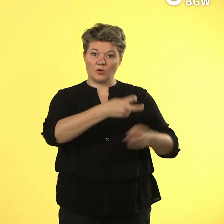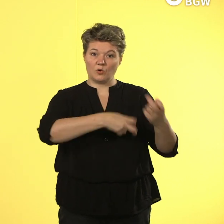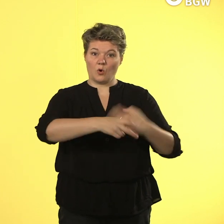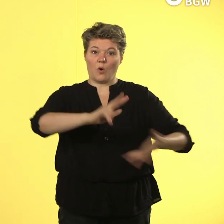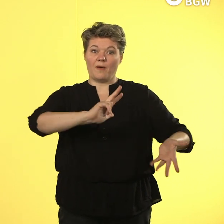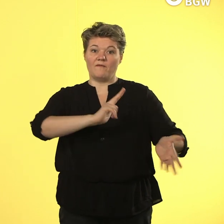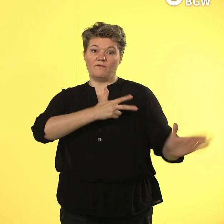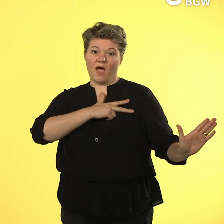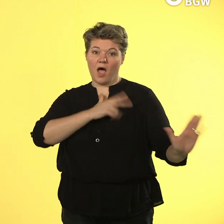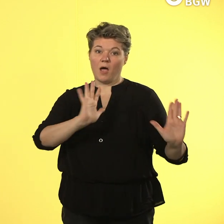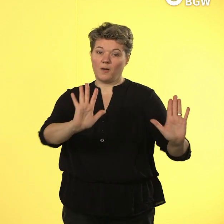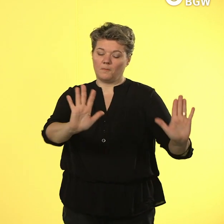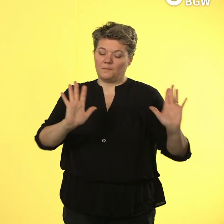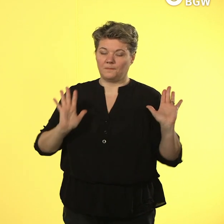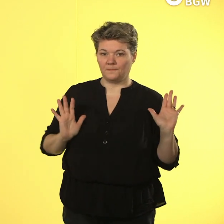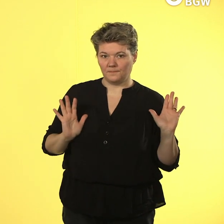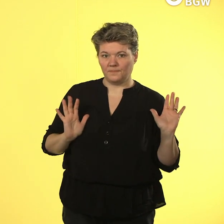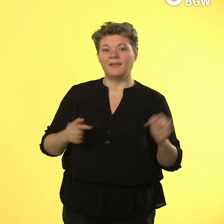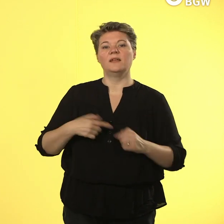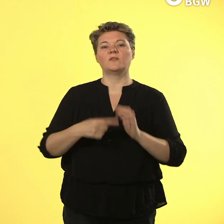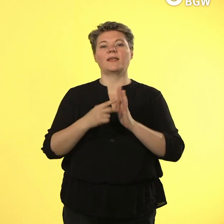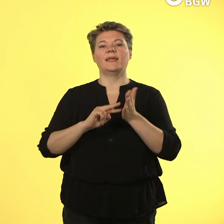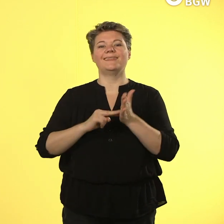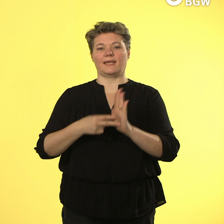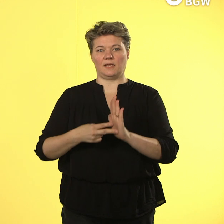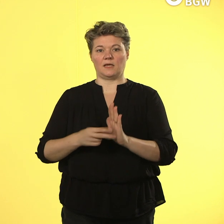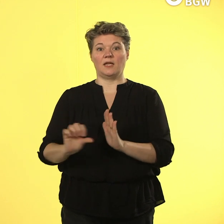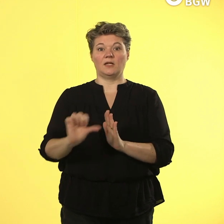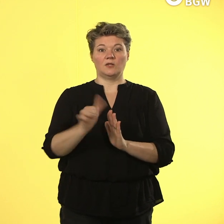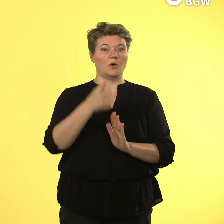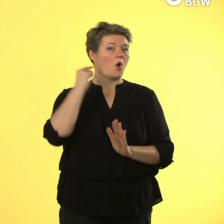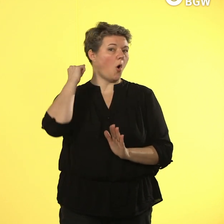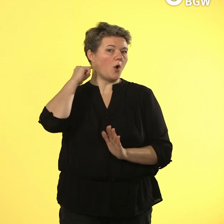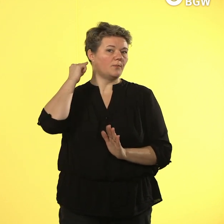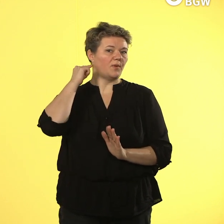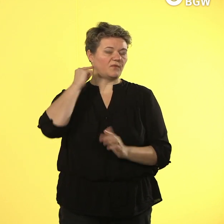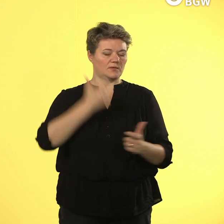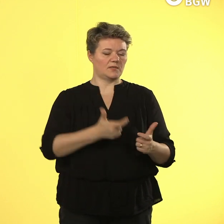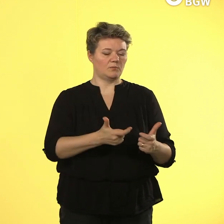Zunächst einmal unbewusste Hindernisse vorwegnehmen, damit überhaupt was geht zum Zuhören,